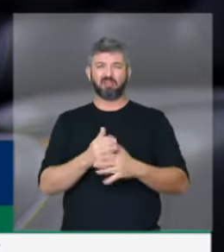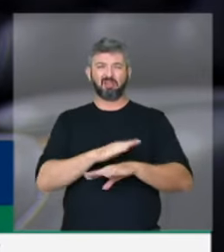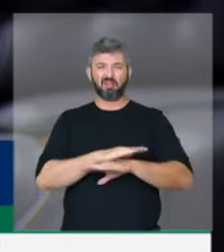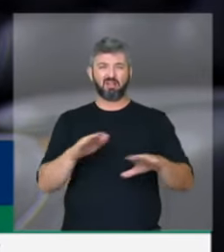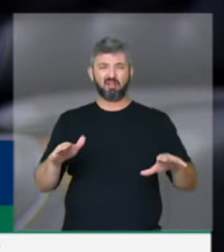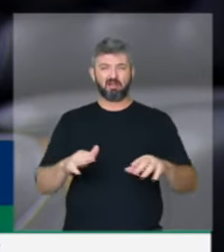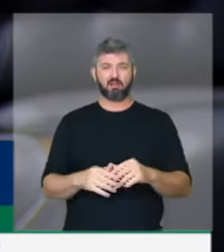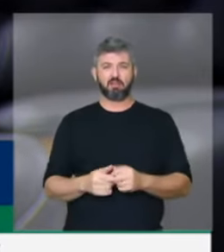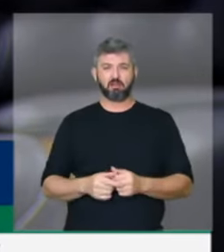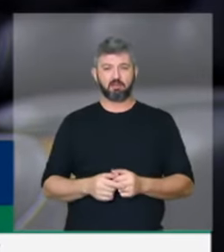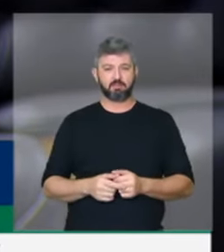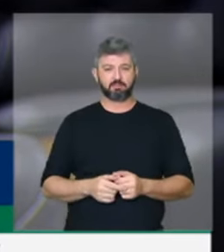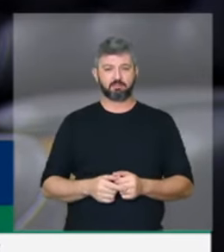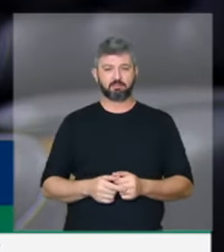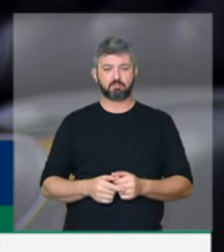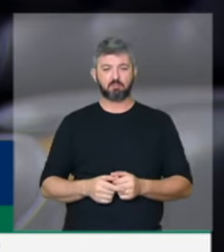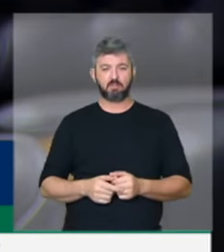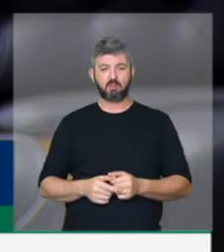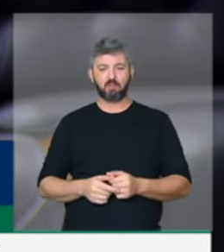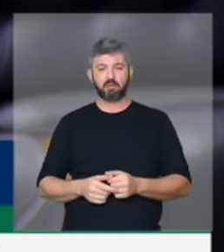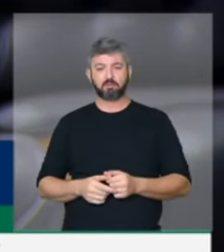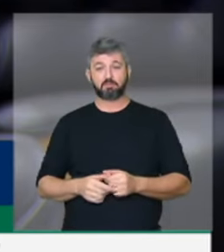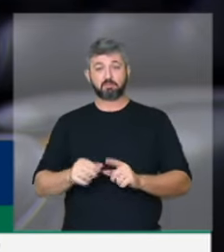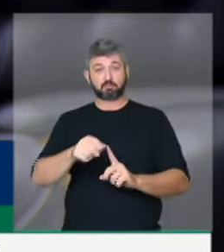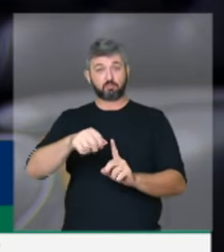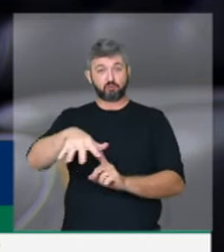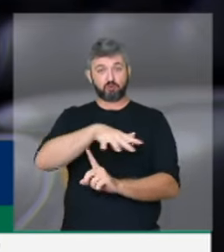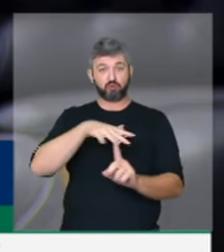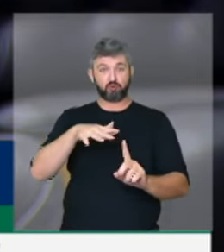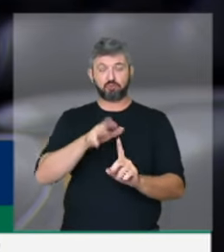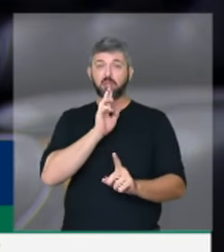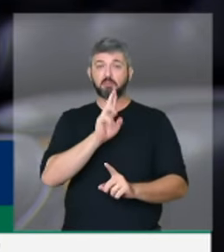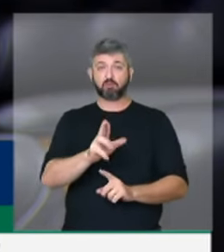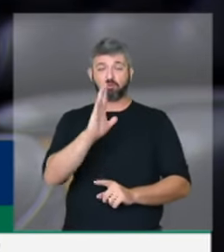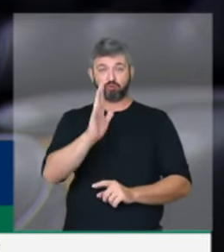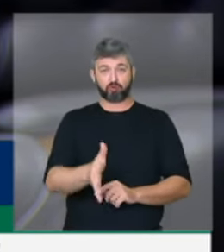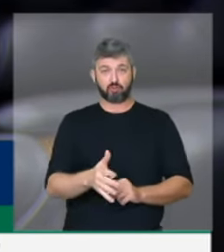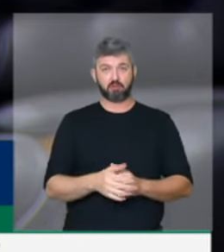DEU O RECO ARDO. ELA ESTÁ CANSADA. NÃO É MAIS HORA DO NÓS CONTRA ELES. É HORA DO